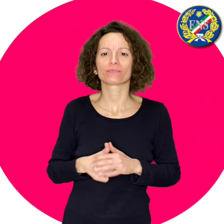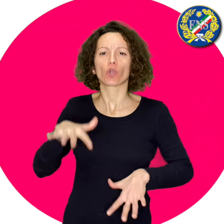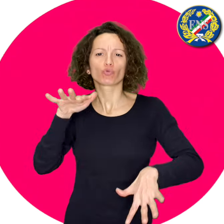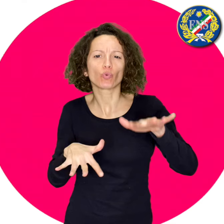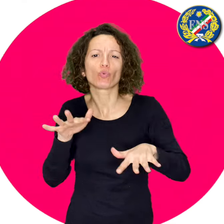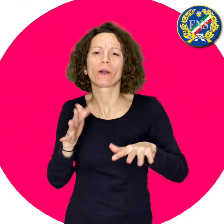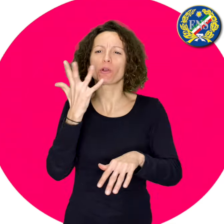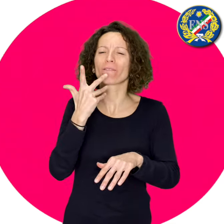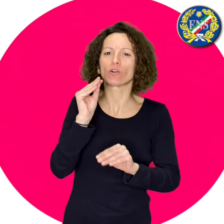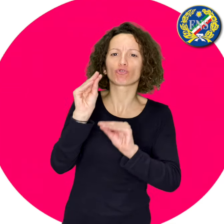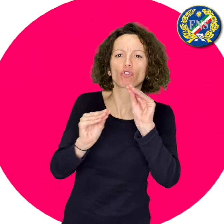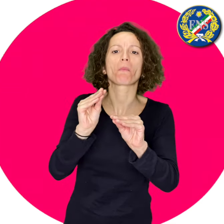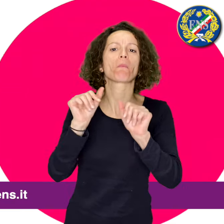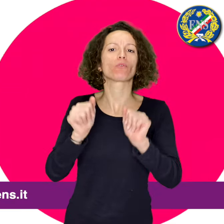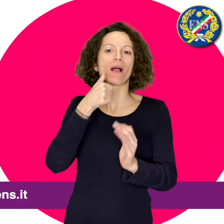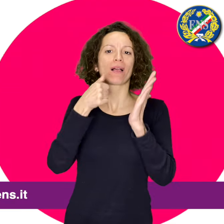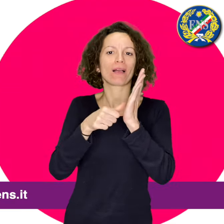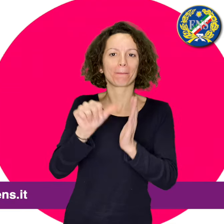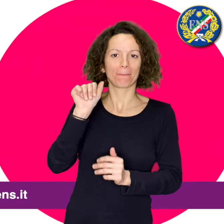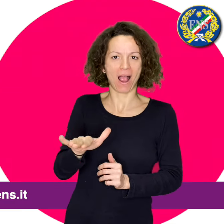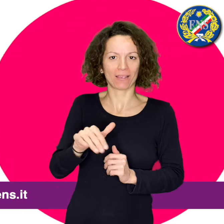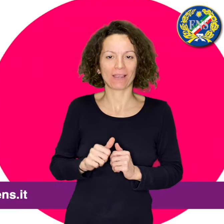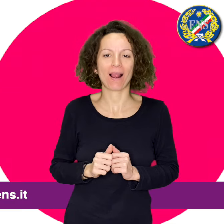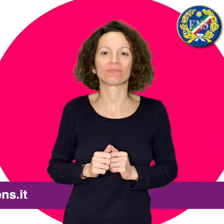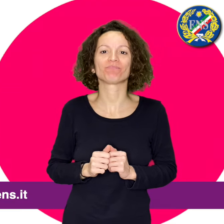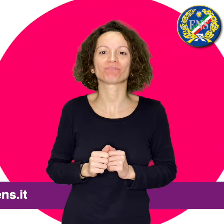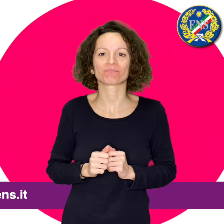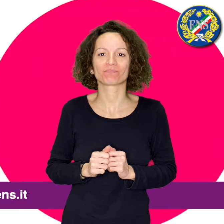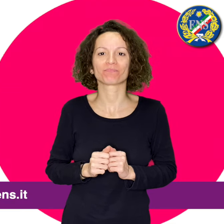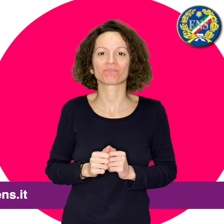In caso di dubbi o informazioni inviare email a mostrafotografica@ens.it